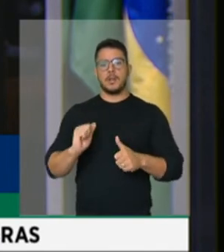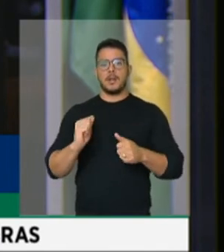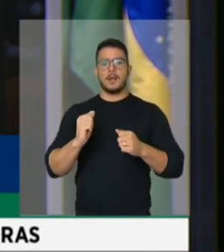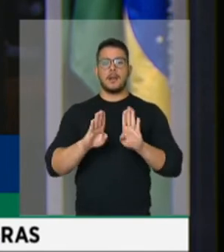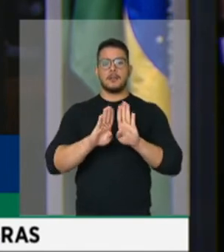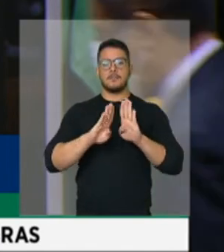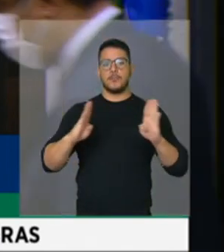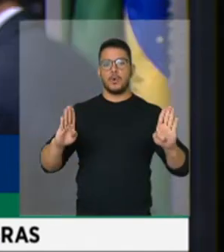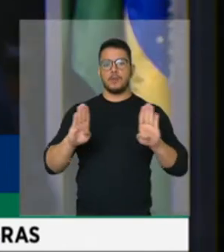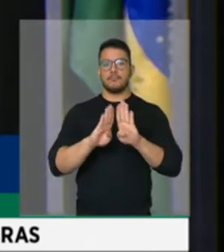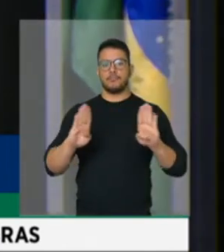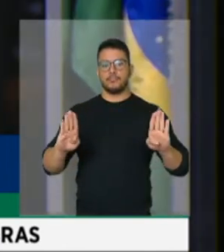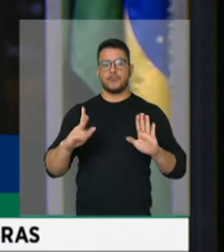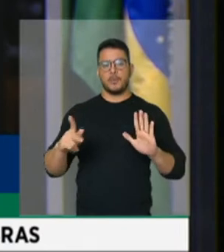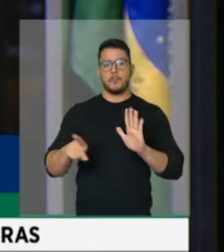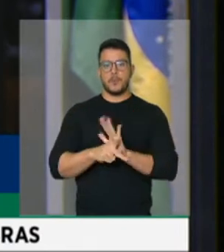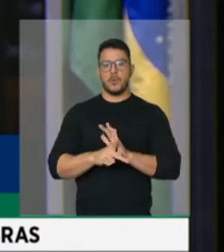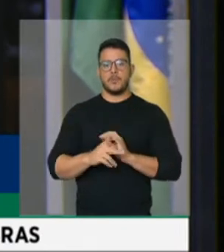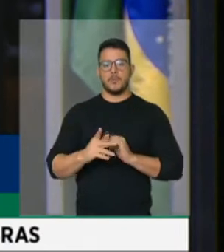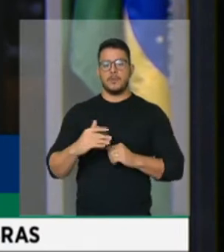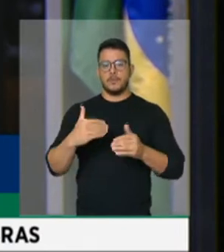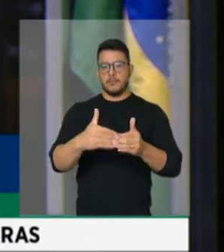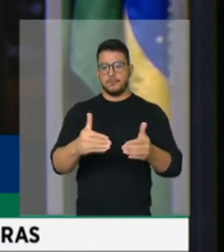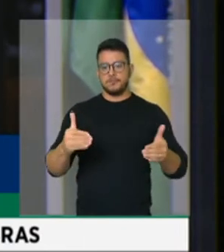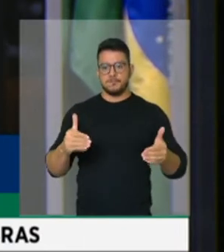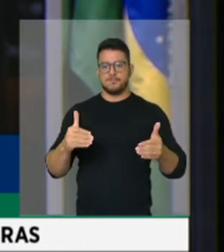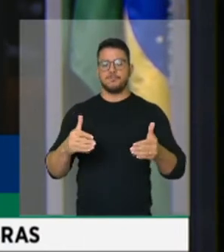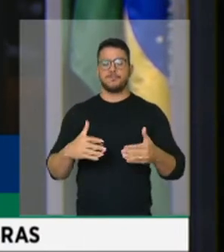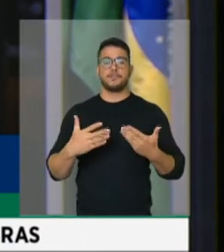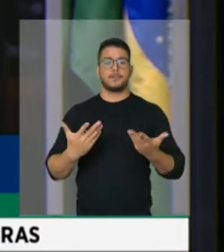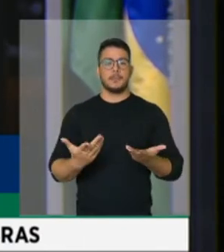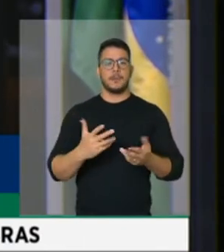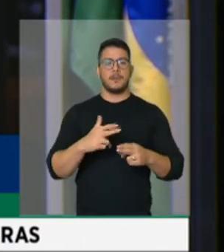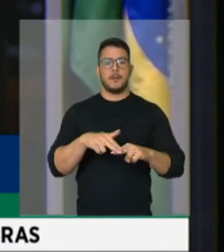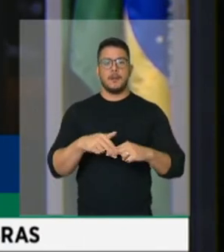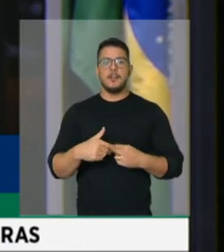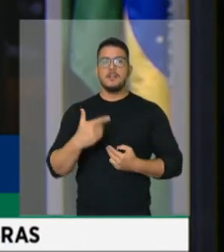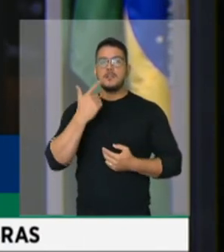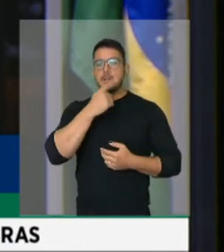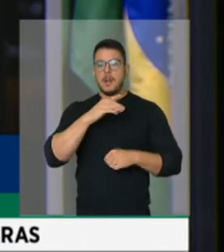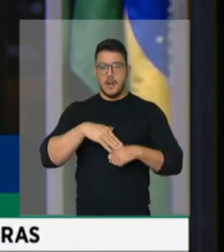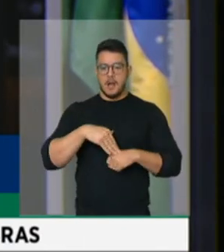BRASILEIRO E AO CONSUMIDOR DE ENERGIA ELÉTRICA. TAMBÉM SOMOS FAVORÁVEIS CELEBRAÇÃO DE NOVOS CONTRATOS EM REGIME DE PRODUÇÃO INDEPENDENTE SUBSTITUIÇÃO SISTEMA DE